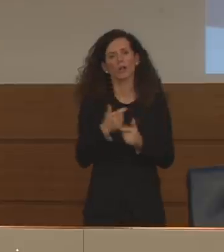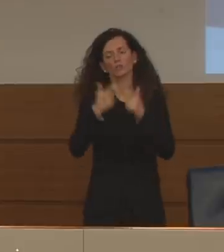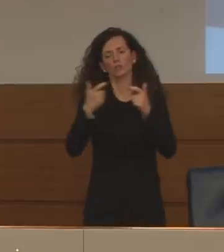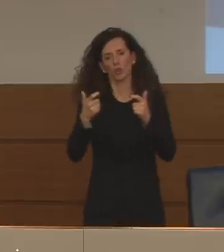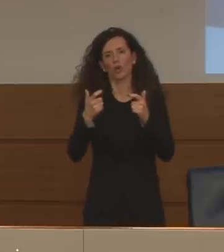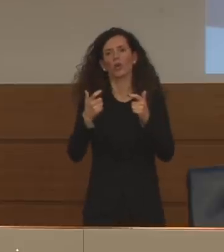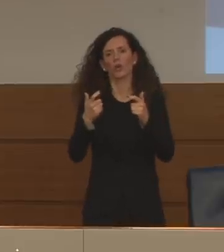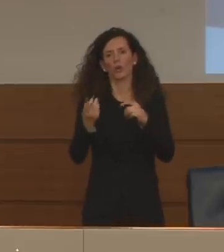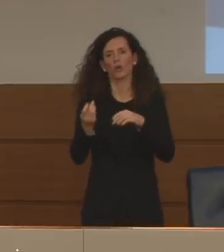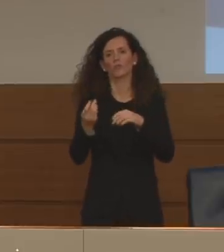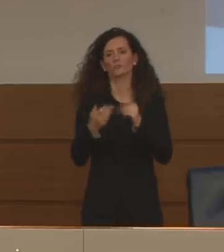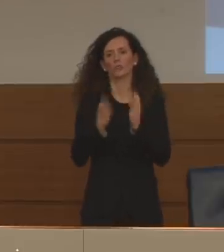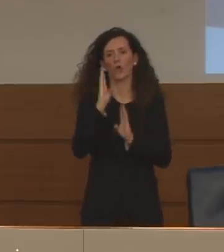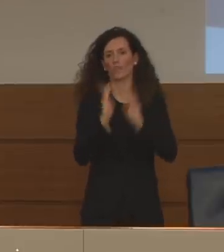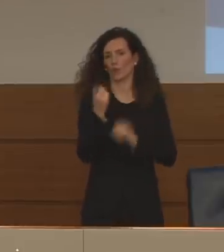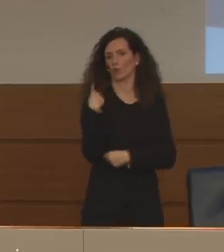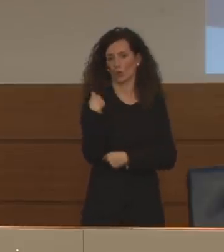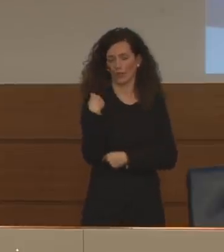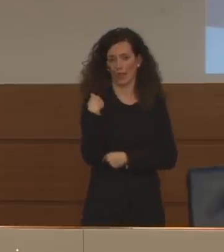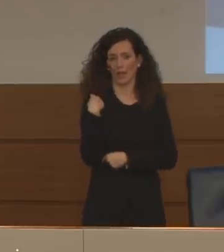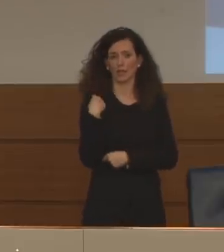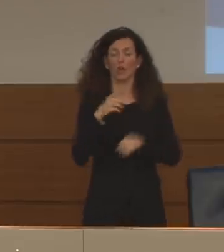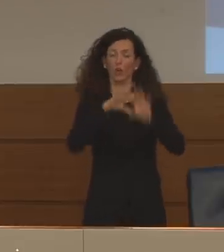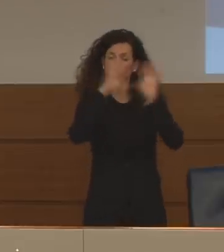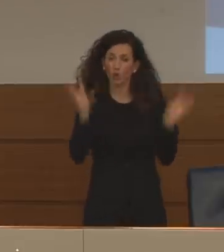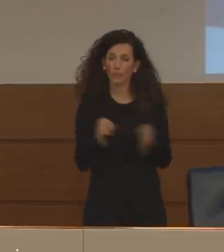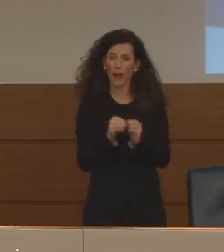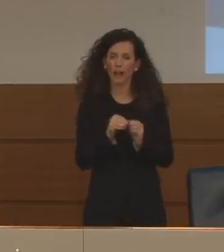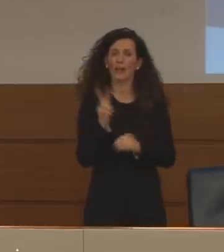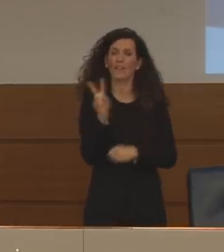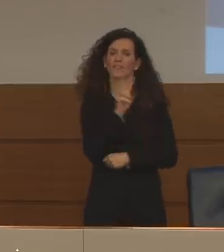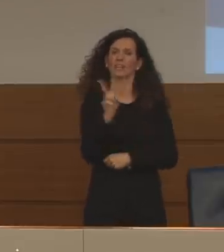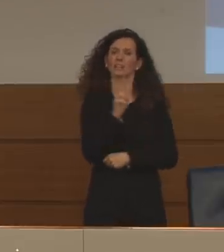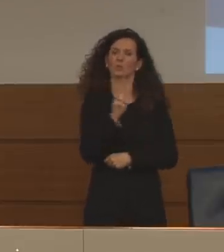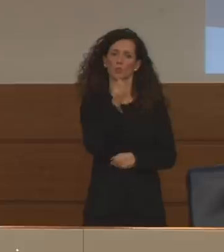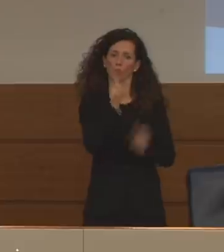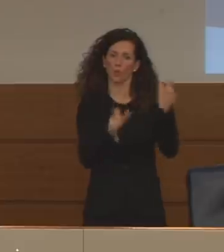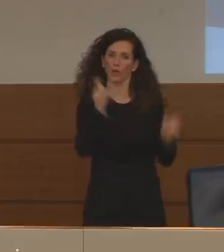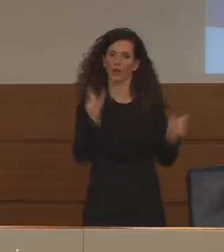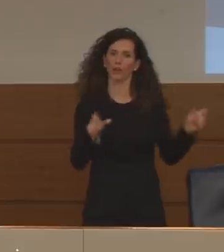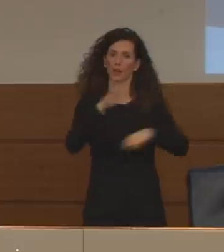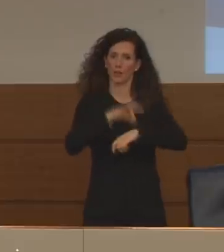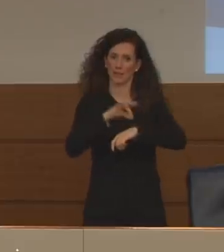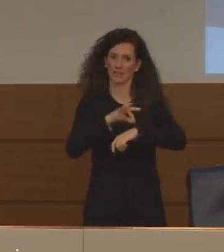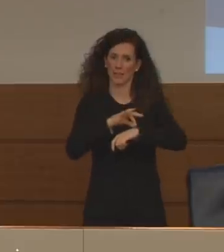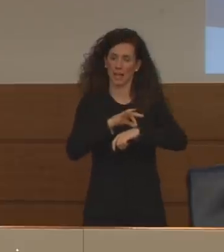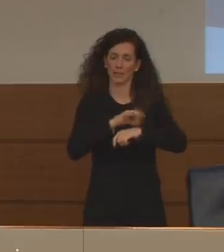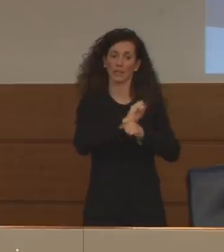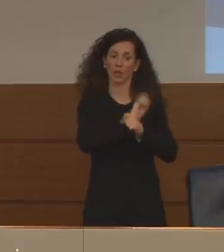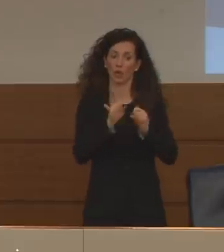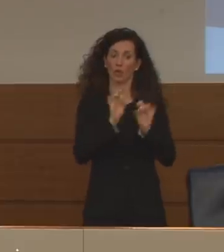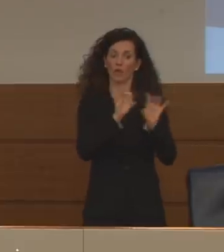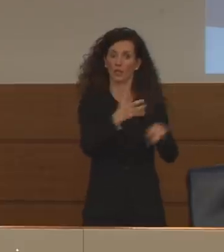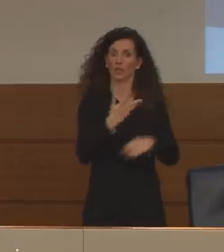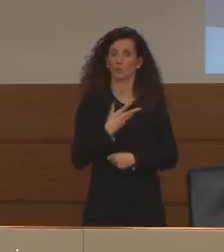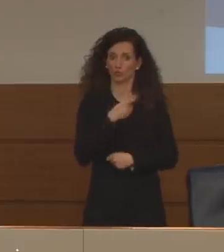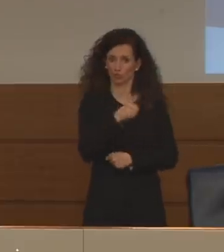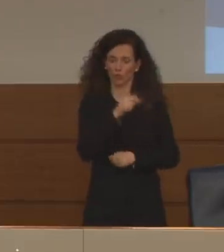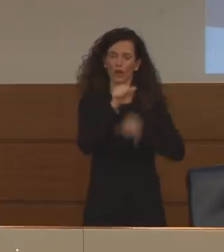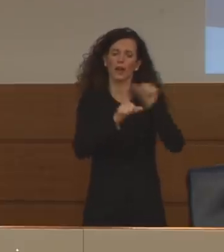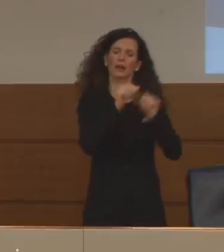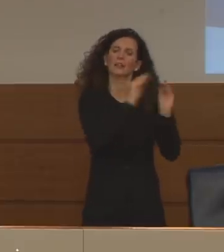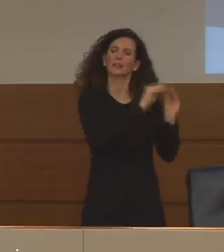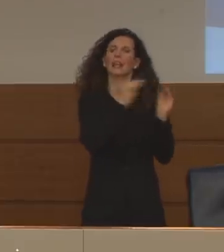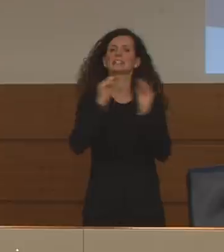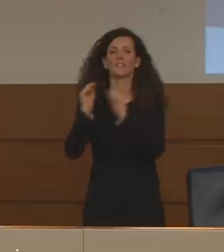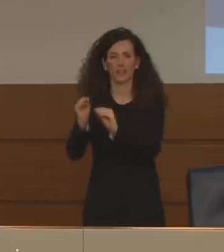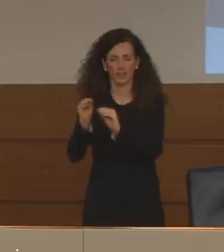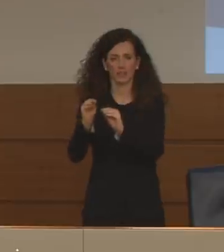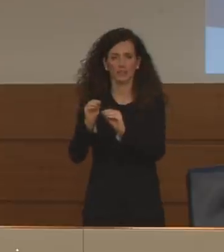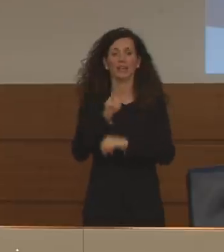Il totale dei pazienti trasferiti è di 22 pazienti positivi al coronavirus e 37